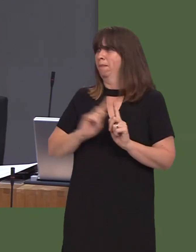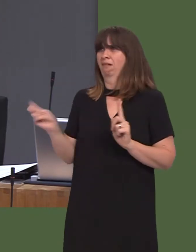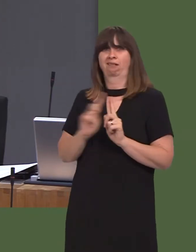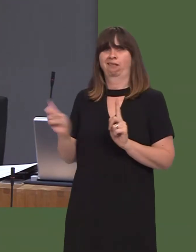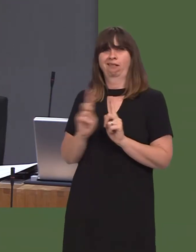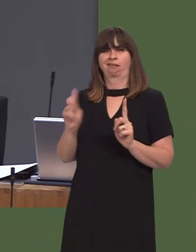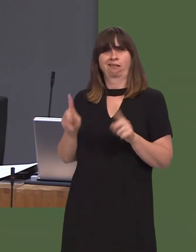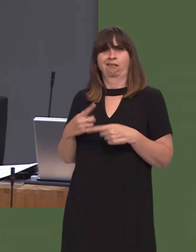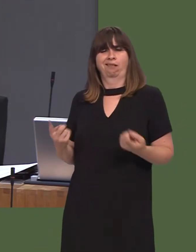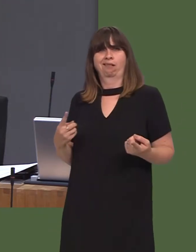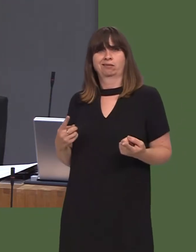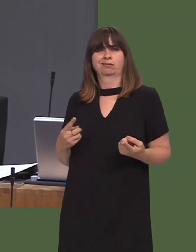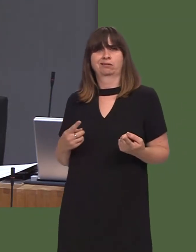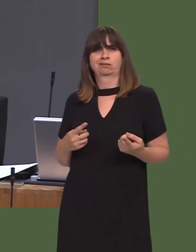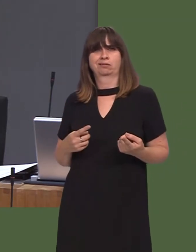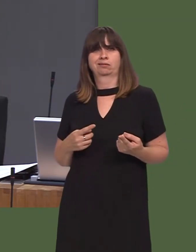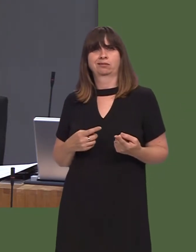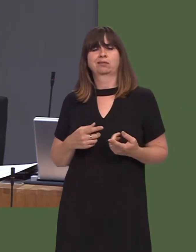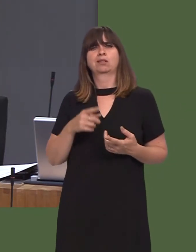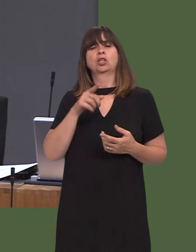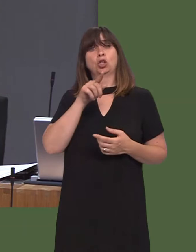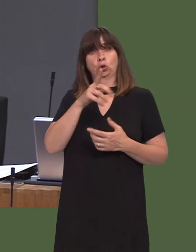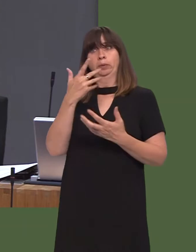strategaeth swyddfeydd chi yn sÙn am gau swyddfeydd hefyd. Rydych chiín sÙn am ostwng